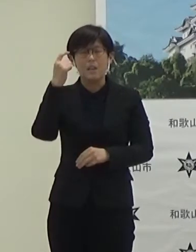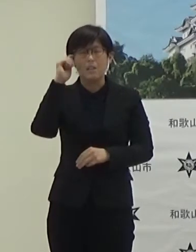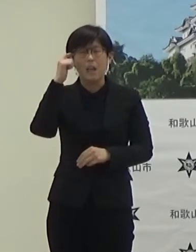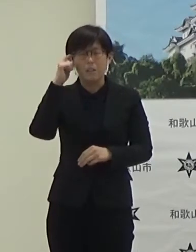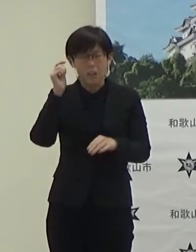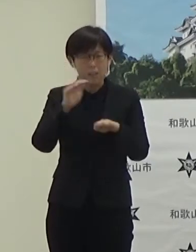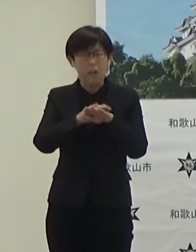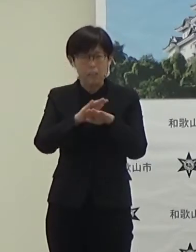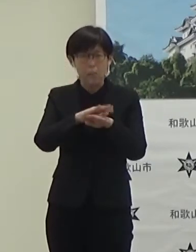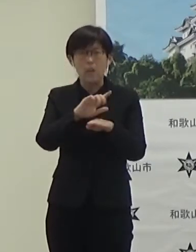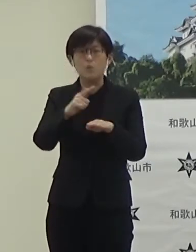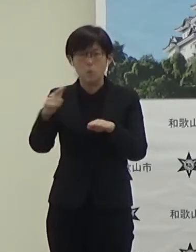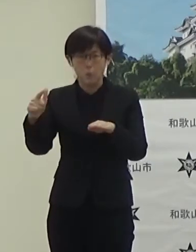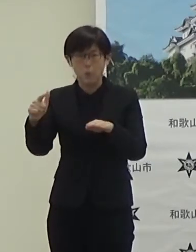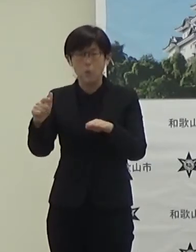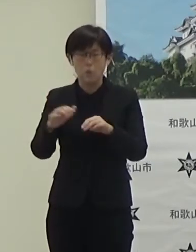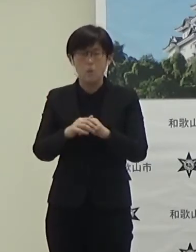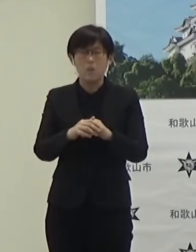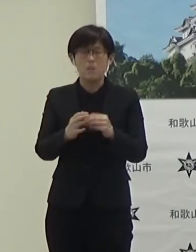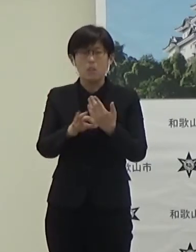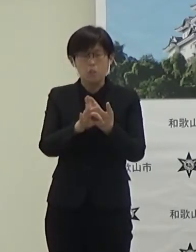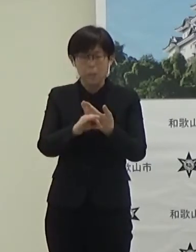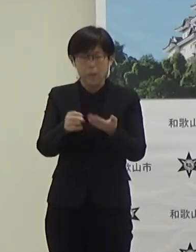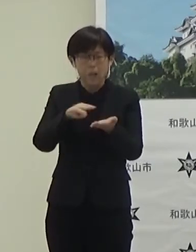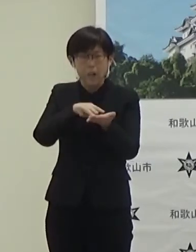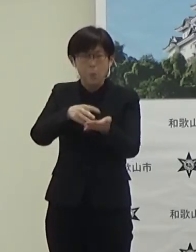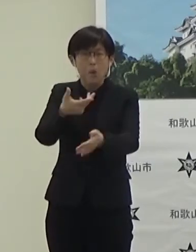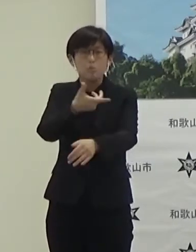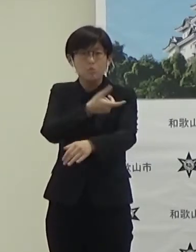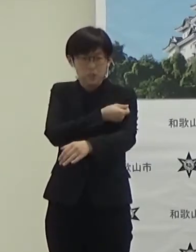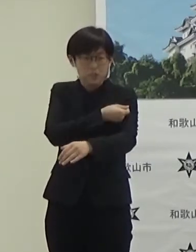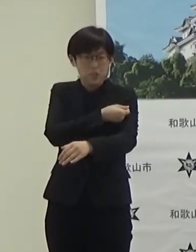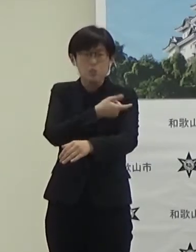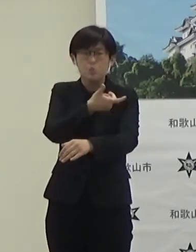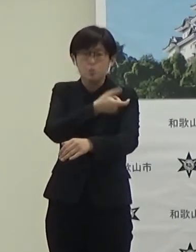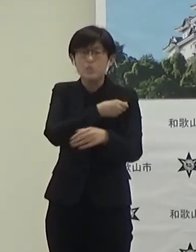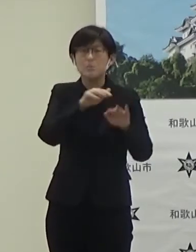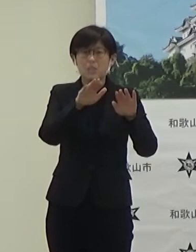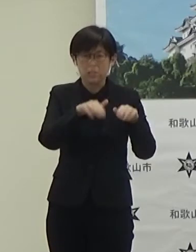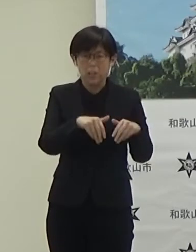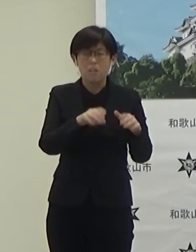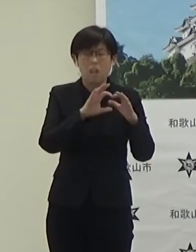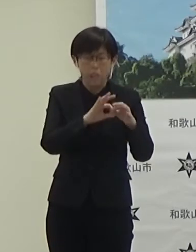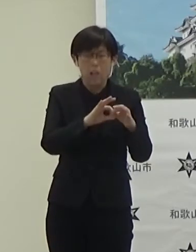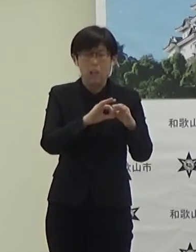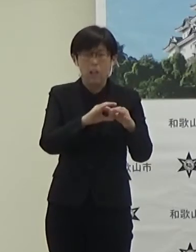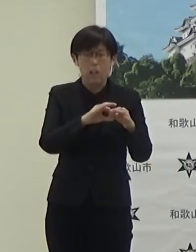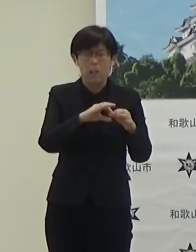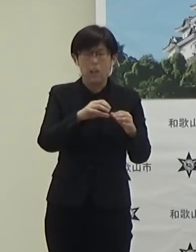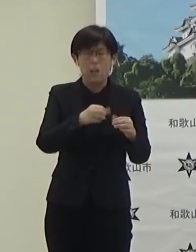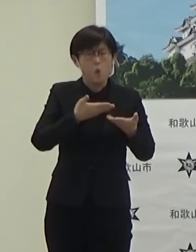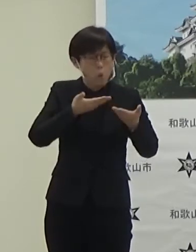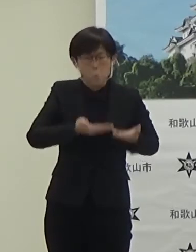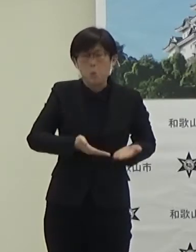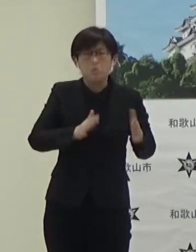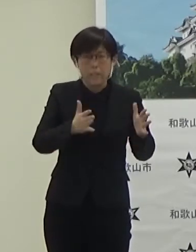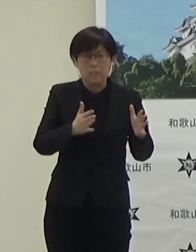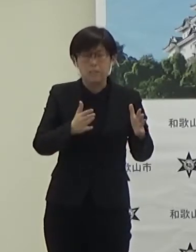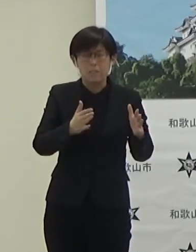ワクチンなんかも高齢者への重症化に対して